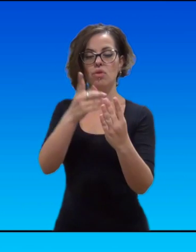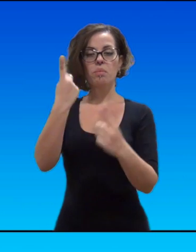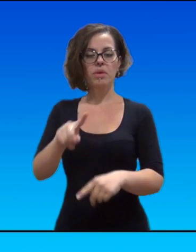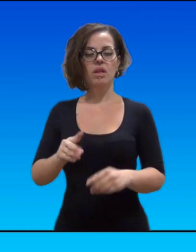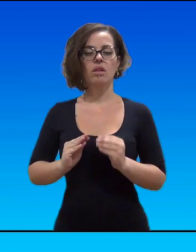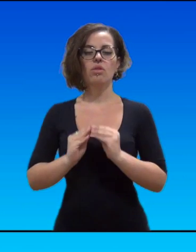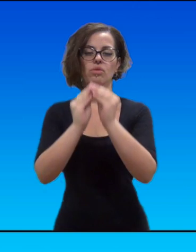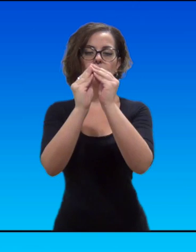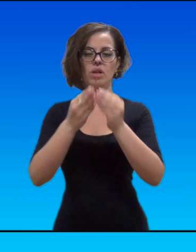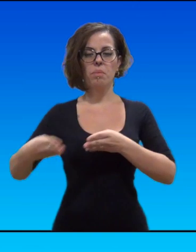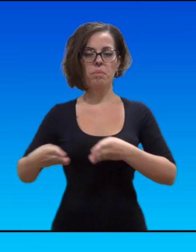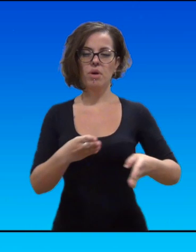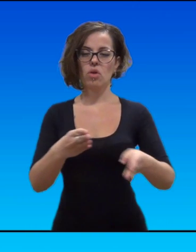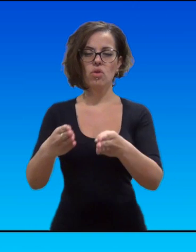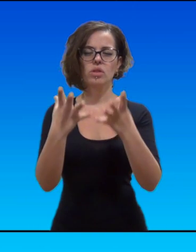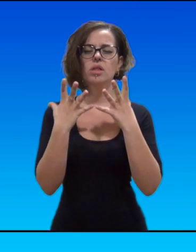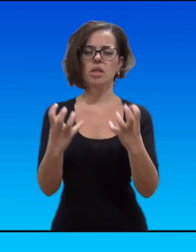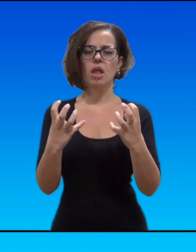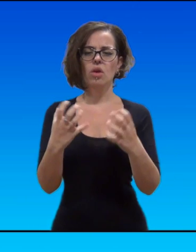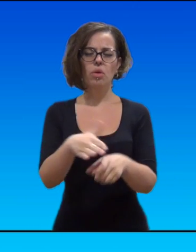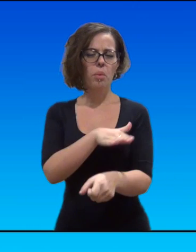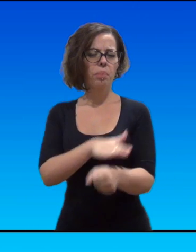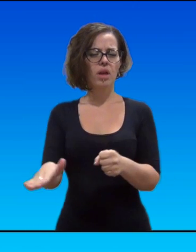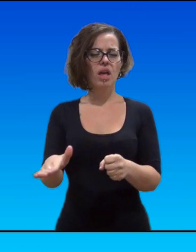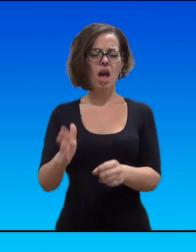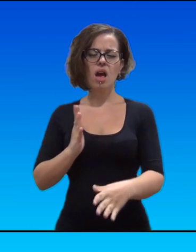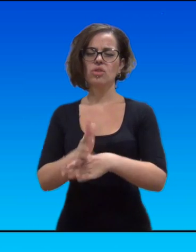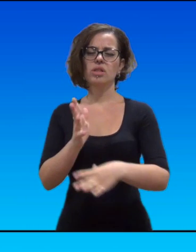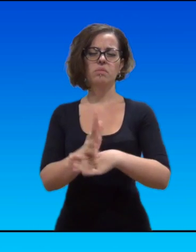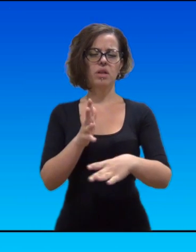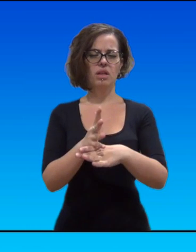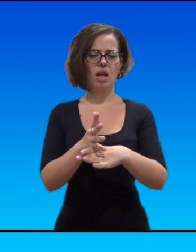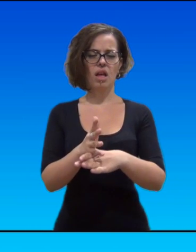per costruire insieme un percorso serio che si ponga come obiettivo la piena accessibilità.